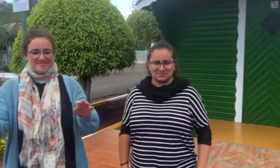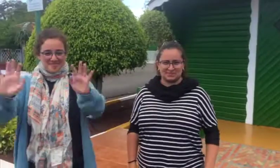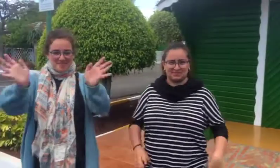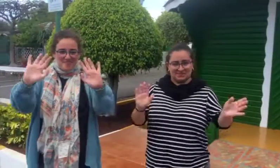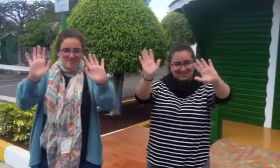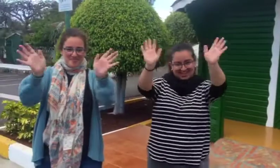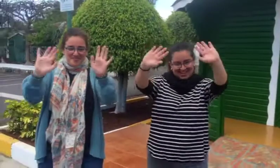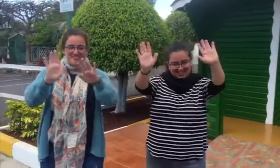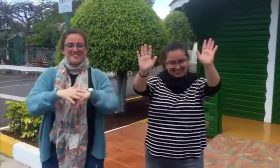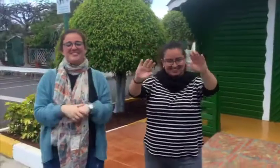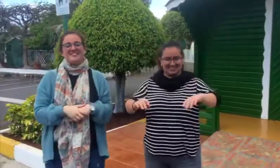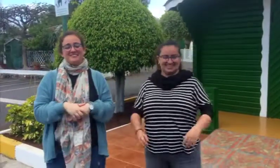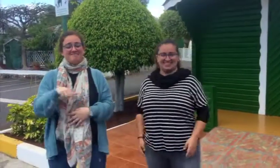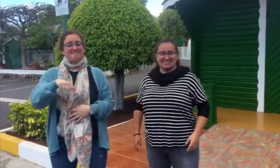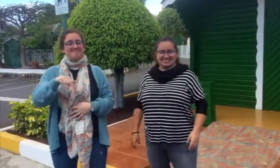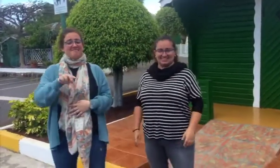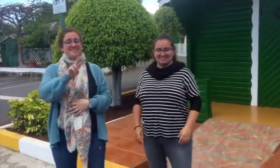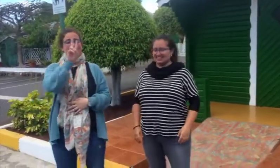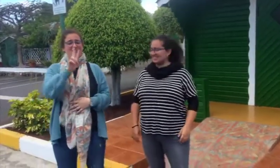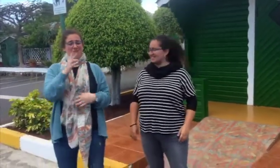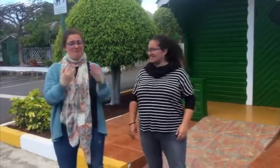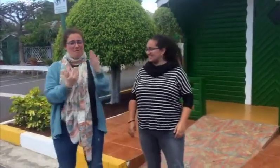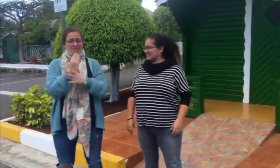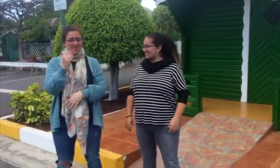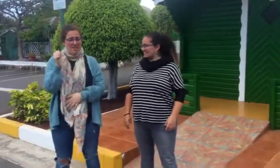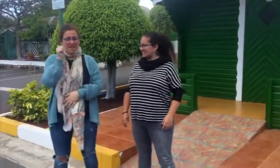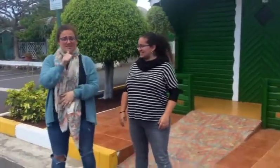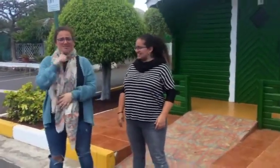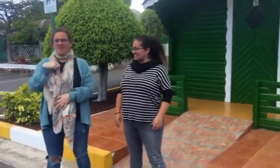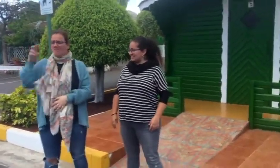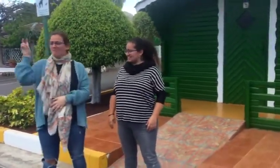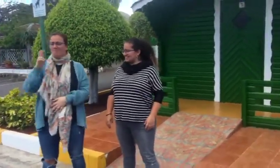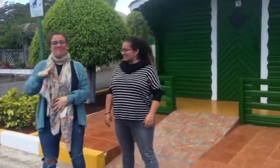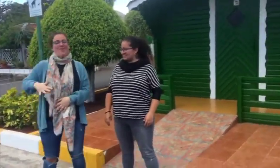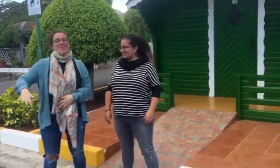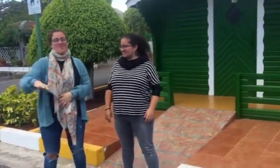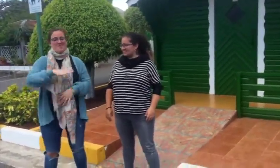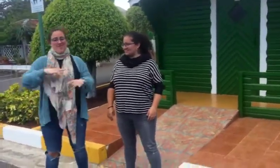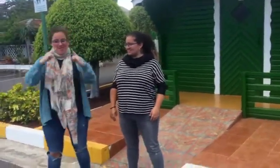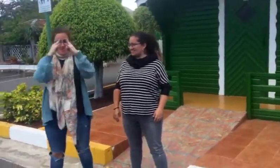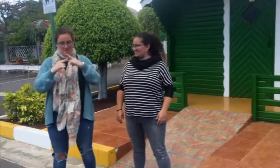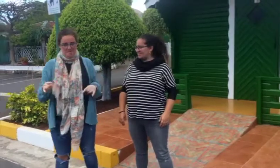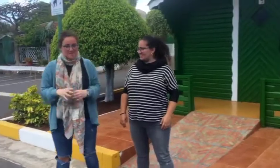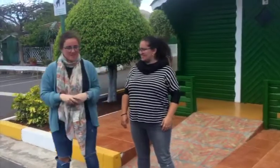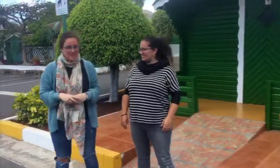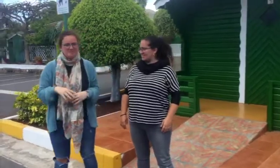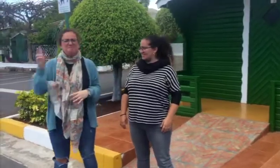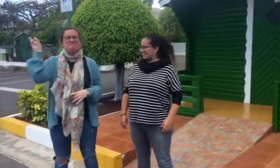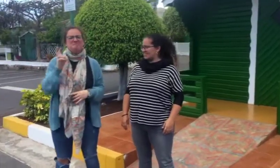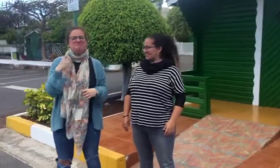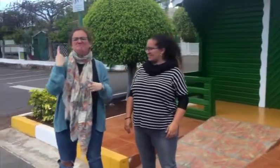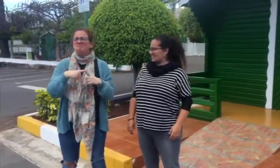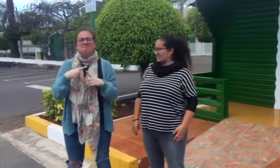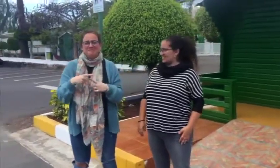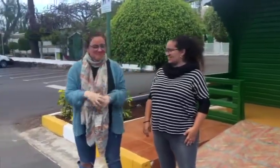¡Hola! Hoy sábado, segundo día, hemos venido a la localización del X CEJS... ¿para qué?